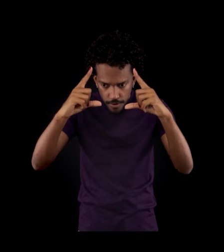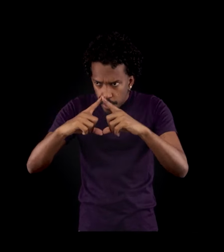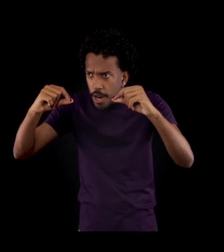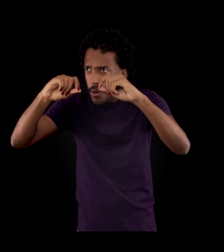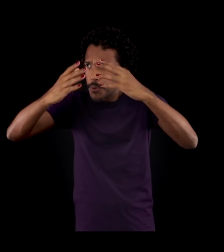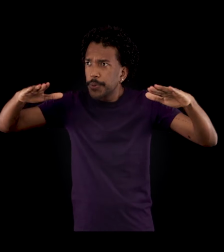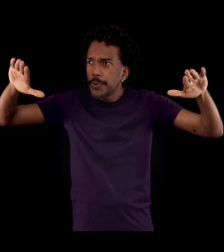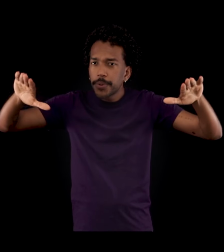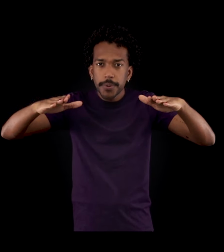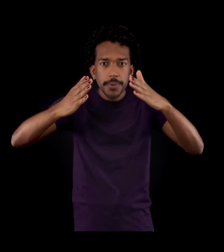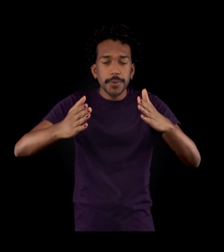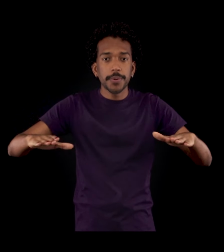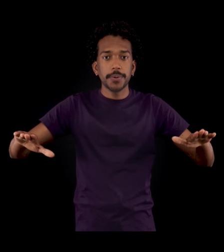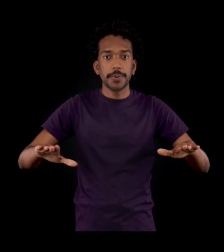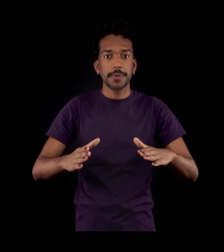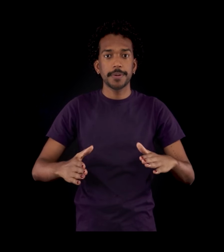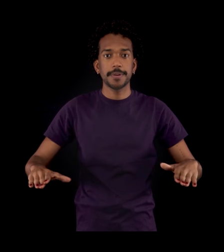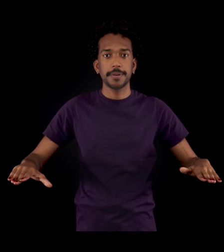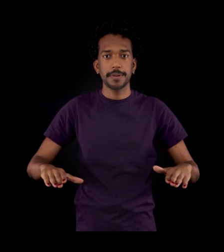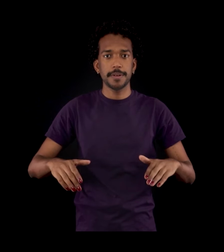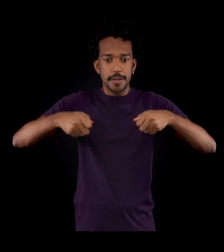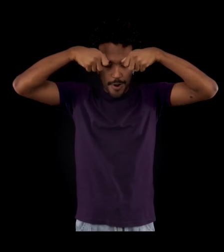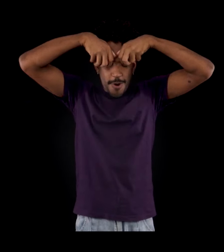Que a luz de Omolú